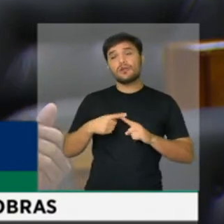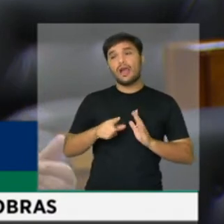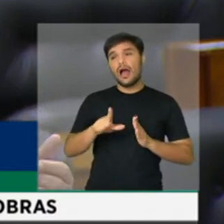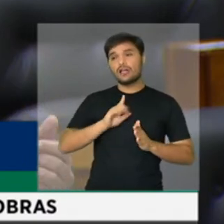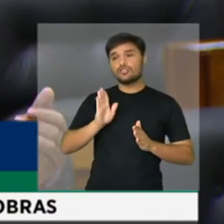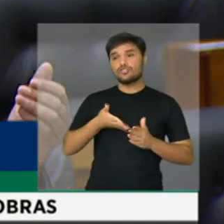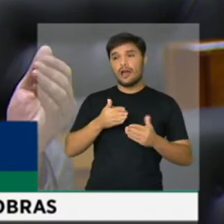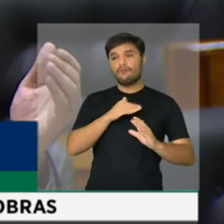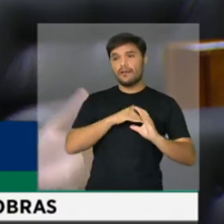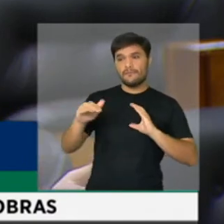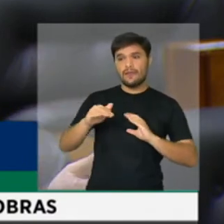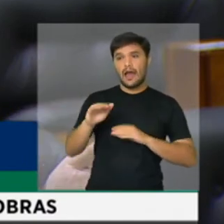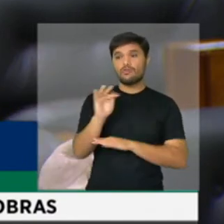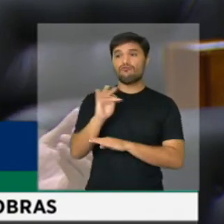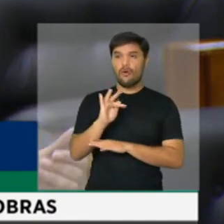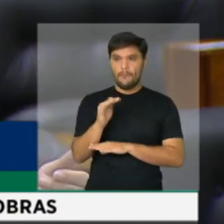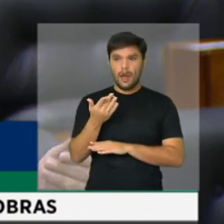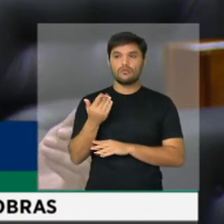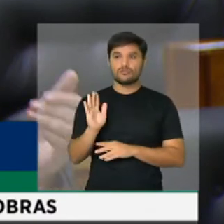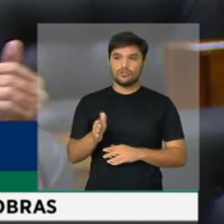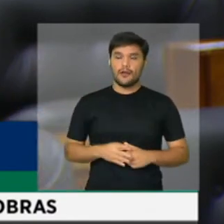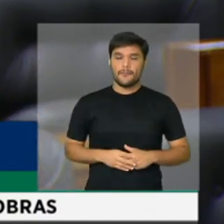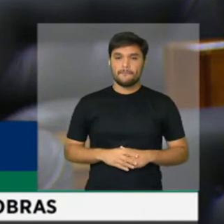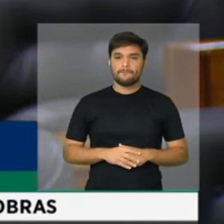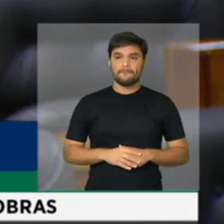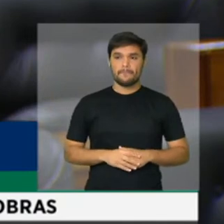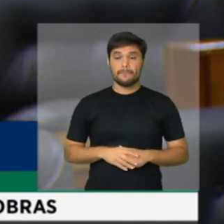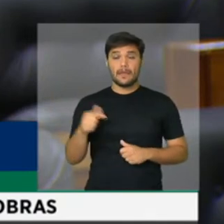VOTAÇÃO NÃO É O CASO. DIANTE DISSO A GENTE TÁ APRESENTANDO REQUERIMENTO DE VOTAÇÃO ARTIGO POR ARTIGO E